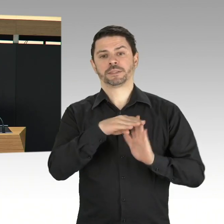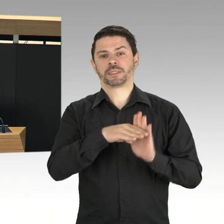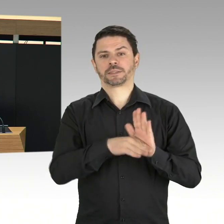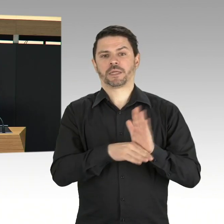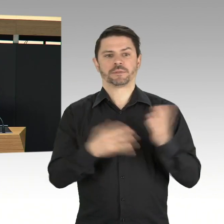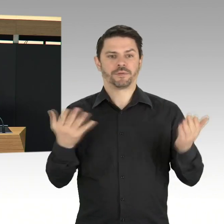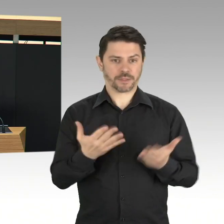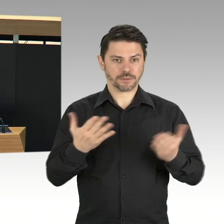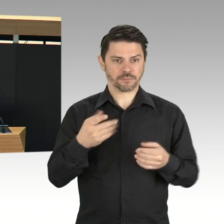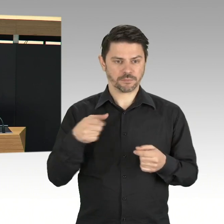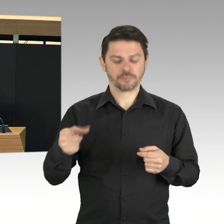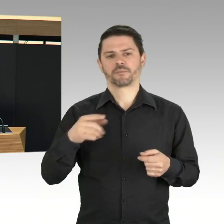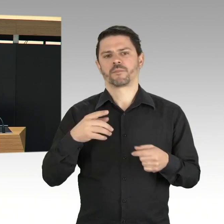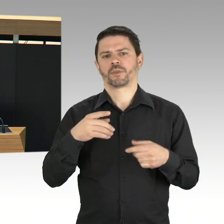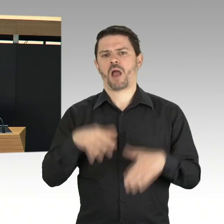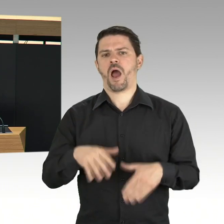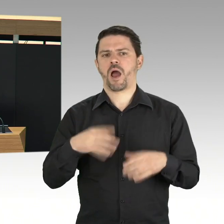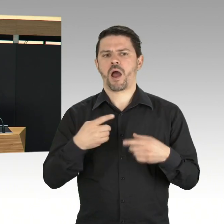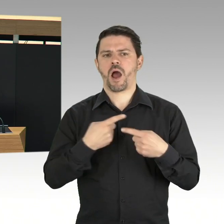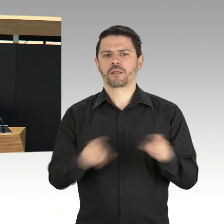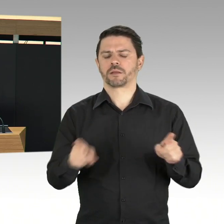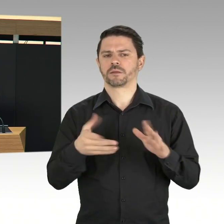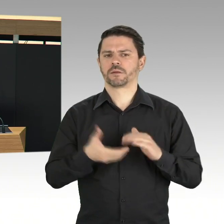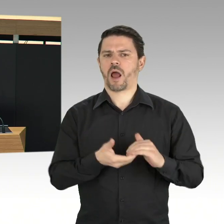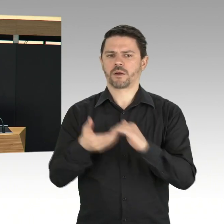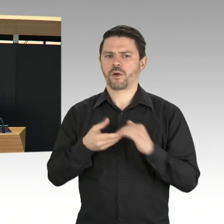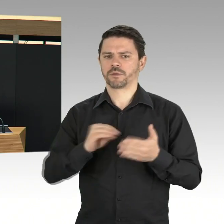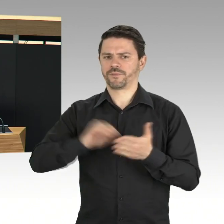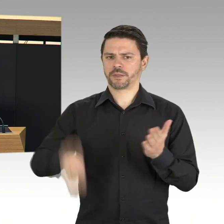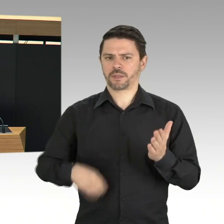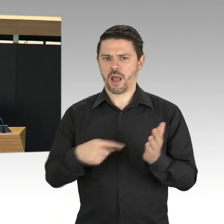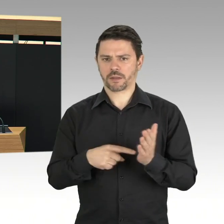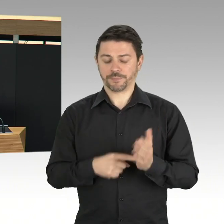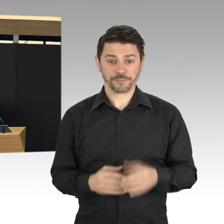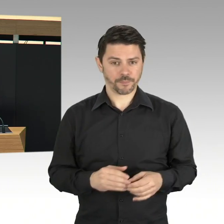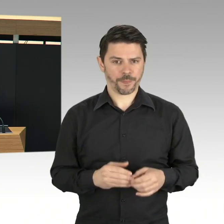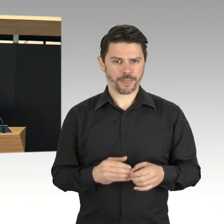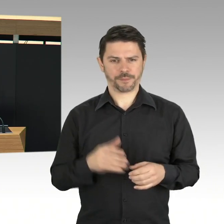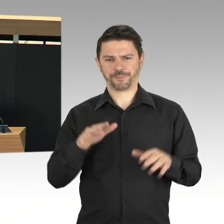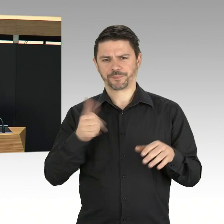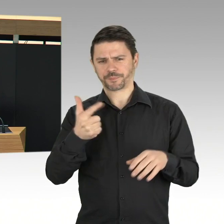(Beifall) Berlin hat aktuell immer noch einen Bauüberhang von 64 000 Wohnungen,